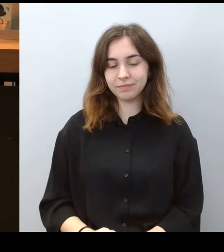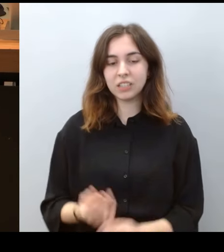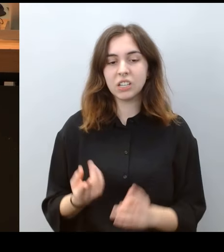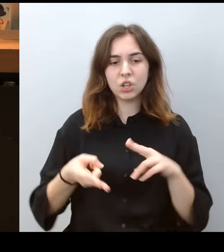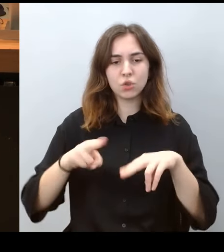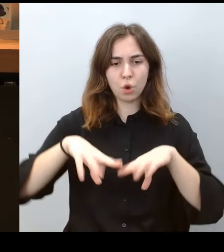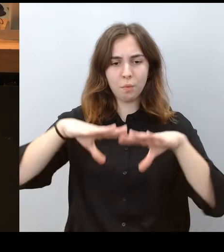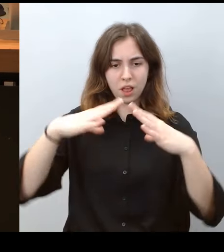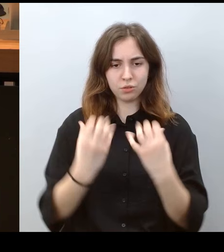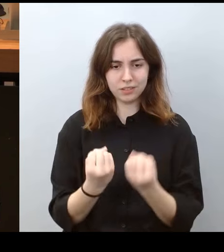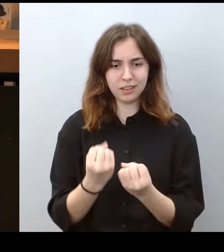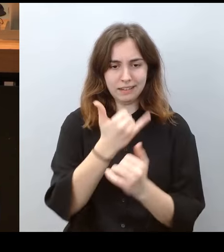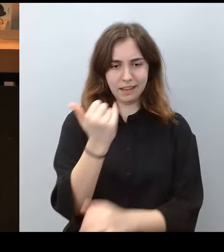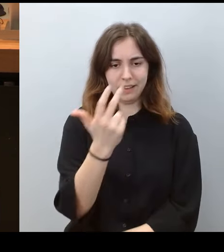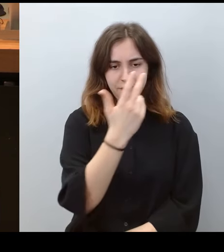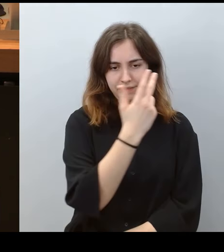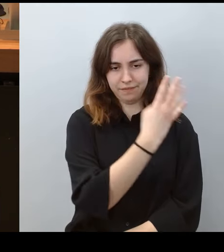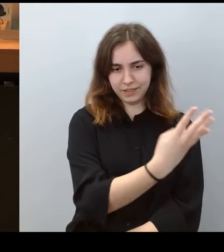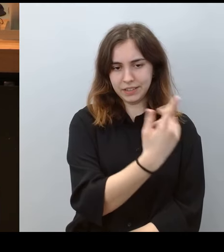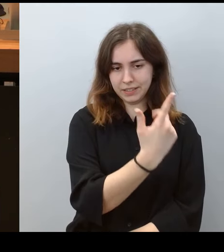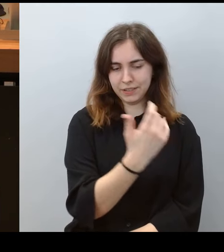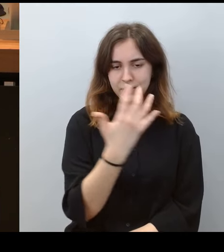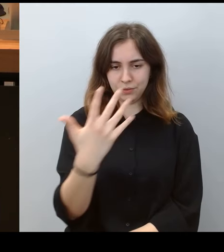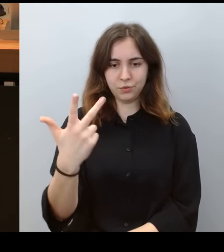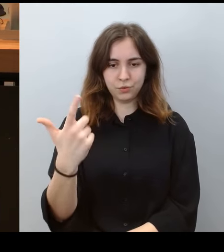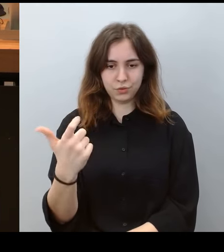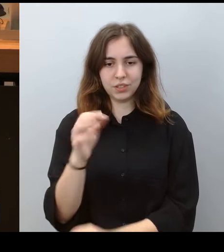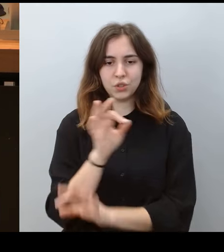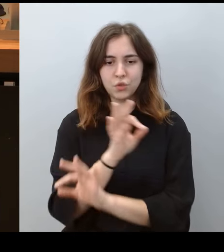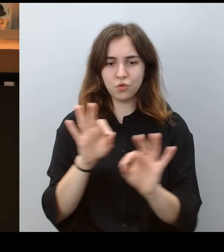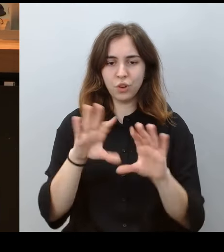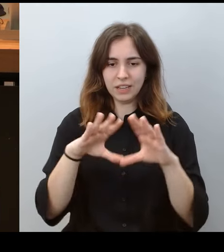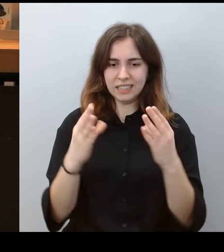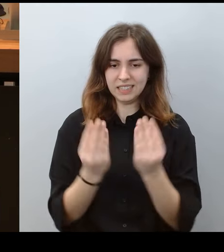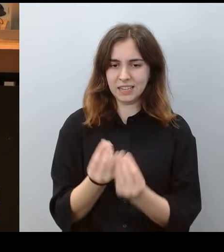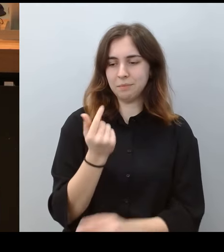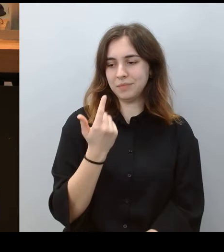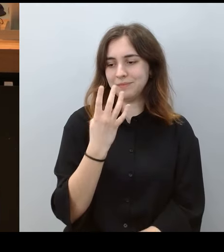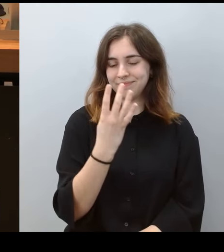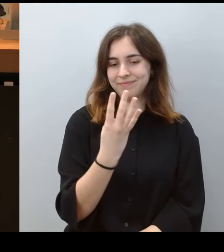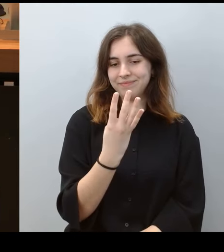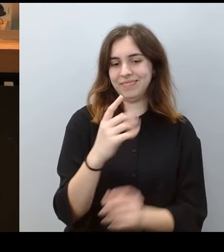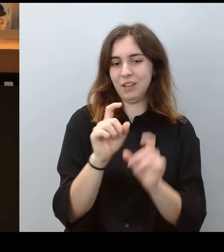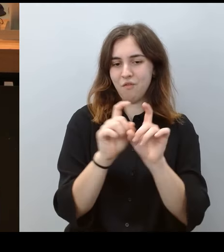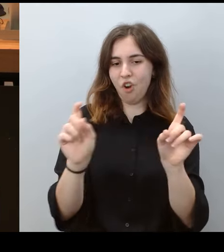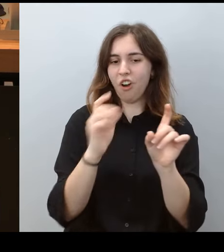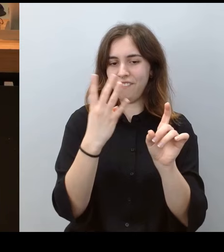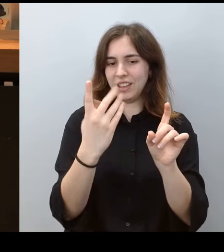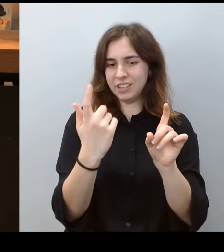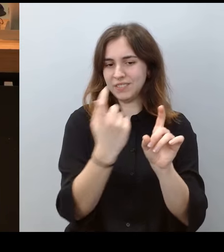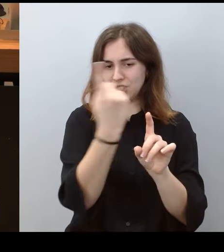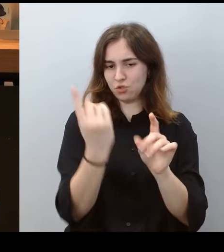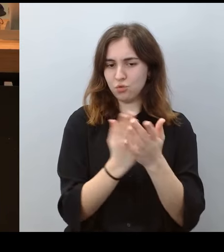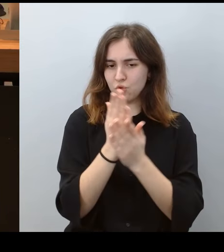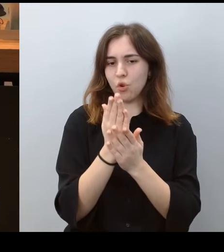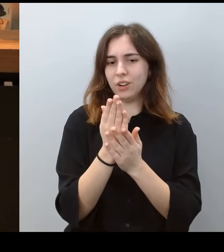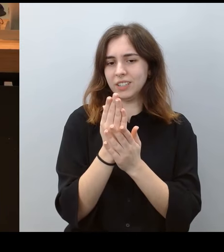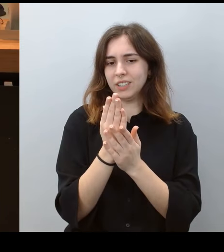sieben Einrichtungen für obdach und wohnungslose Menschen 4,6 Millionen € vorgesehen.